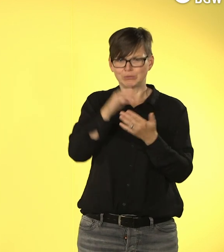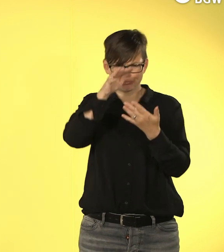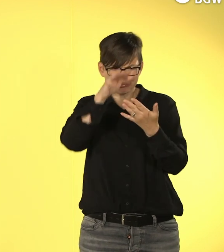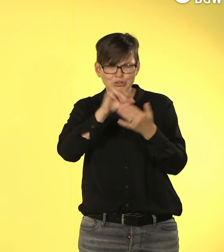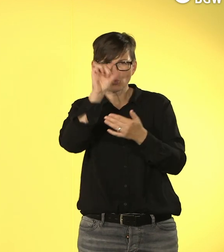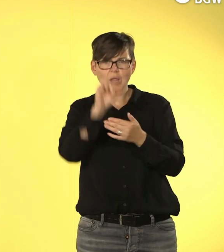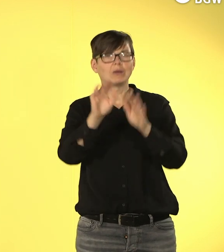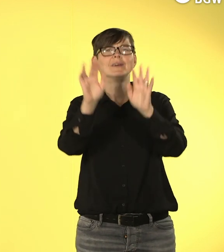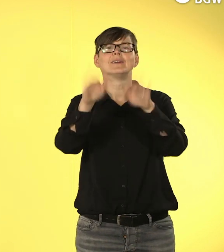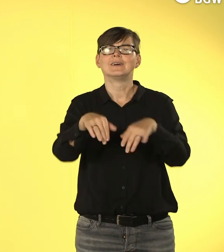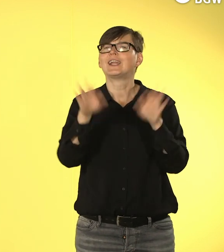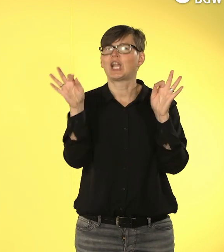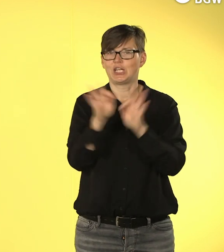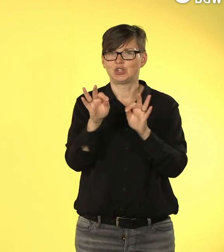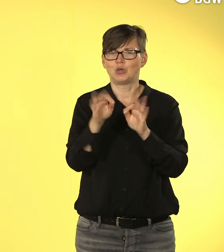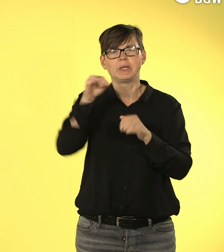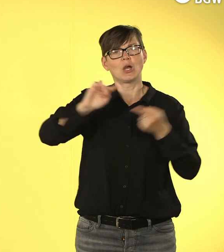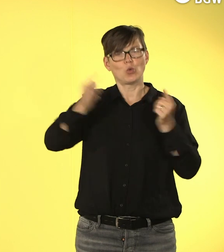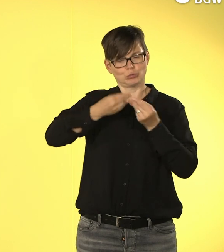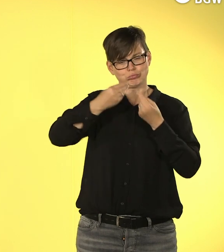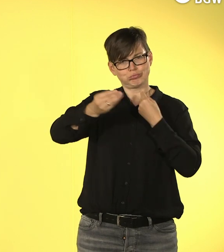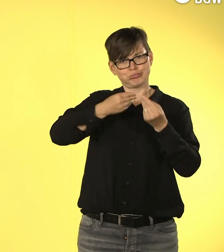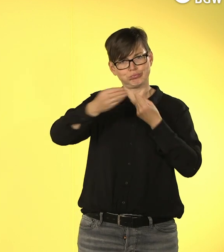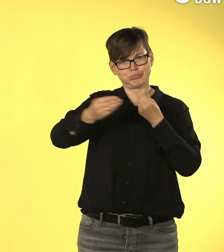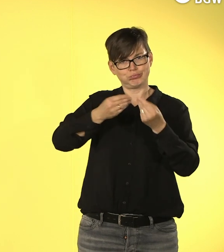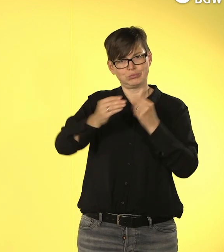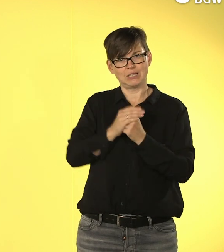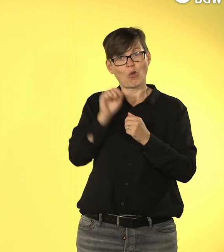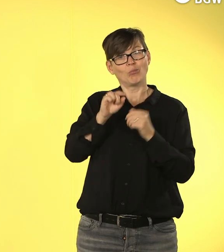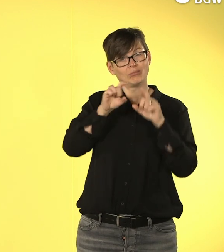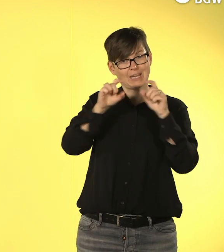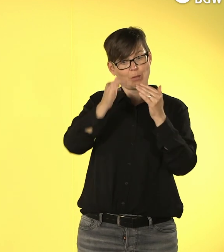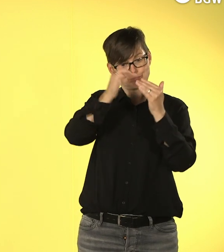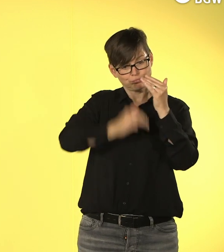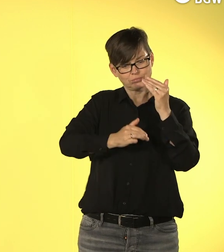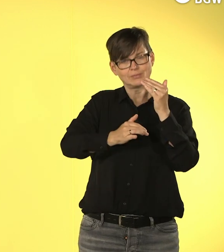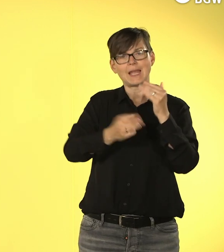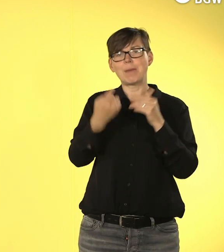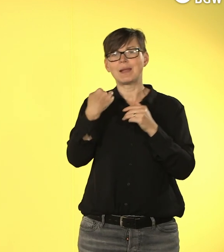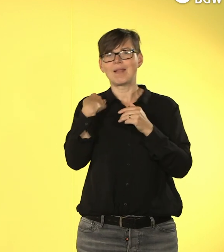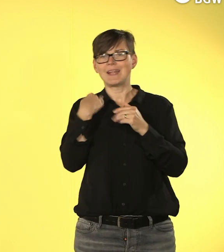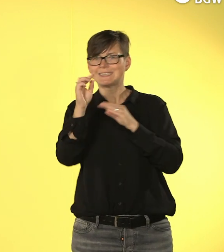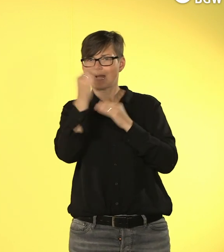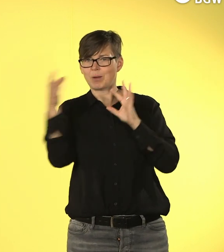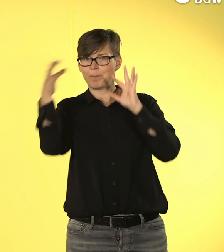wir werden es besprechen, da es zu dieser Anmerkung zu gut passt.